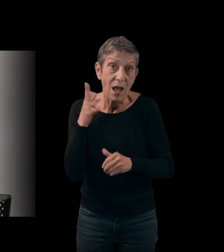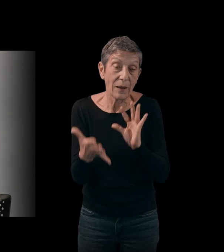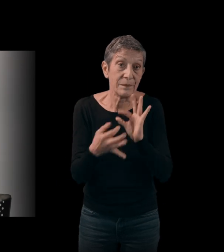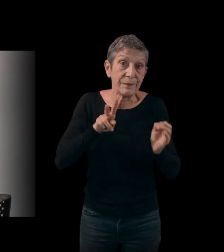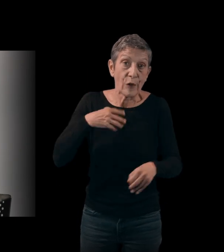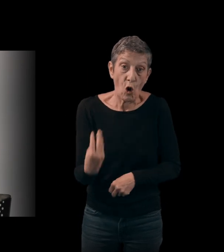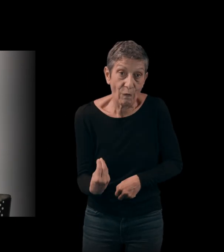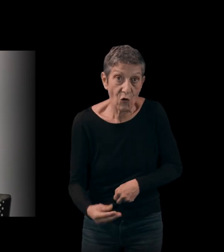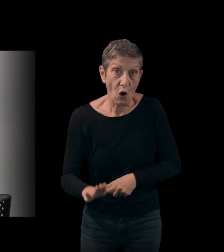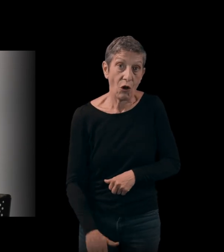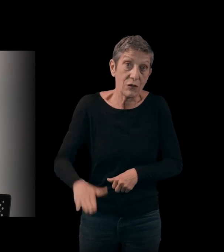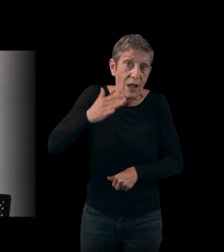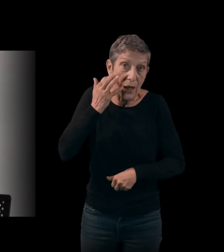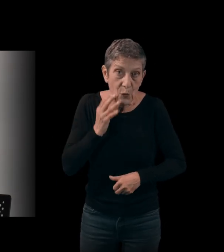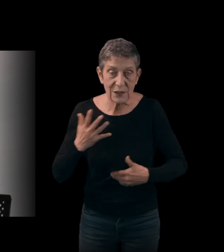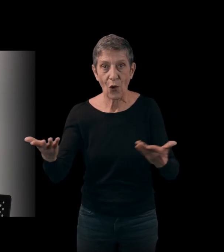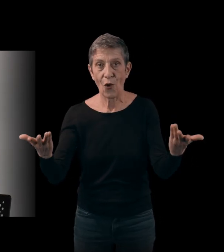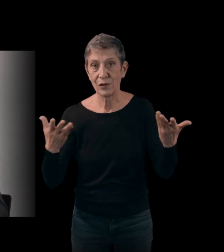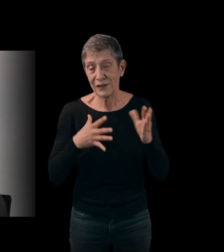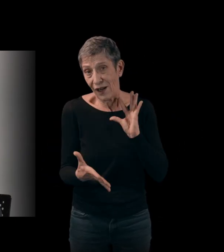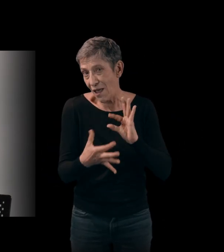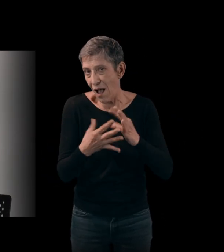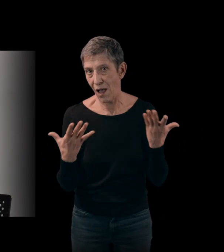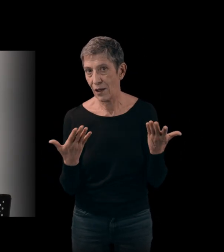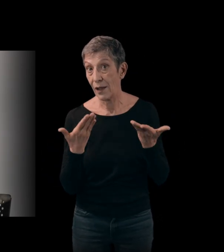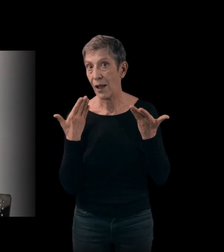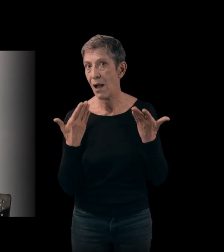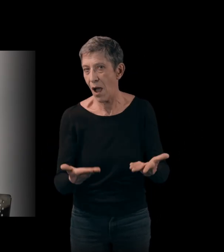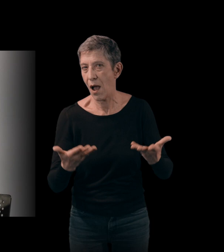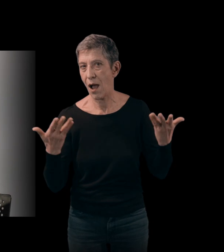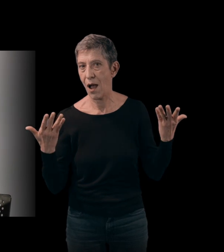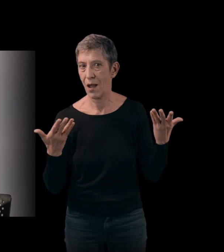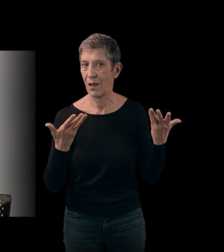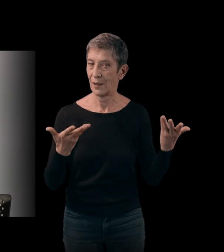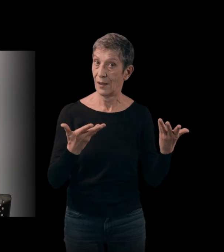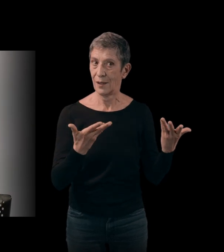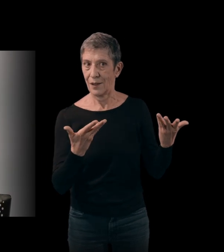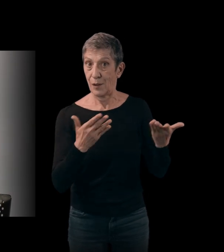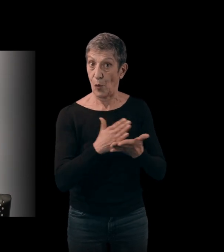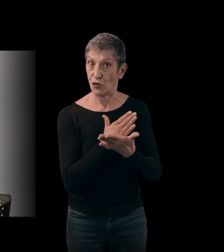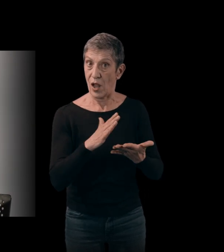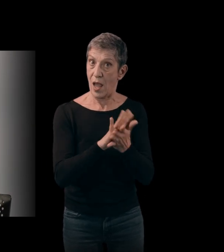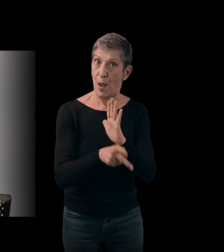qui est liée à mon adolescence. Là, les choses devenaient encore plus intenses parce qu'elles devenaient personnelles.